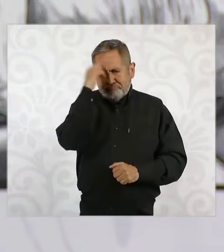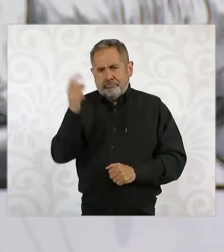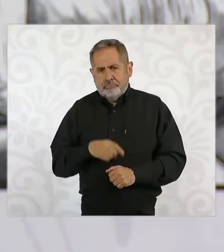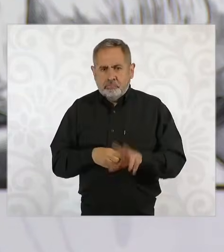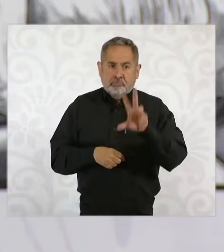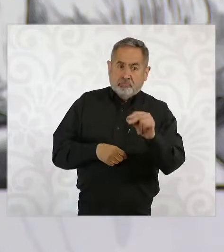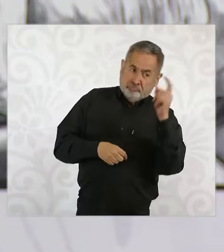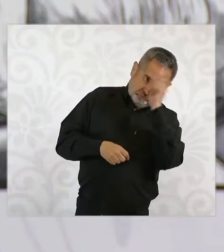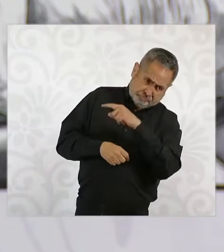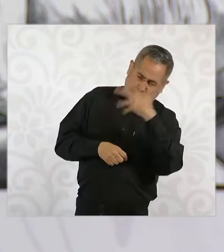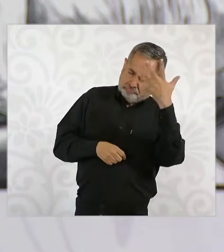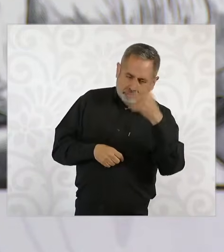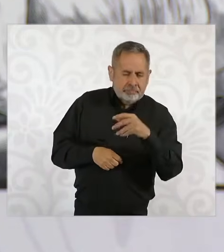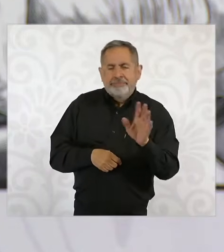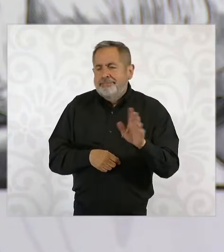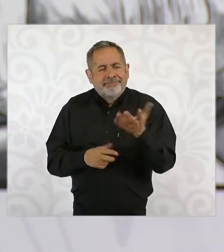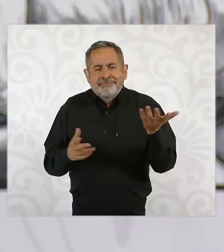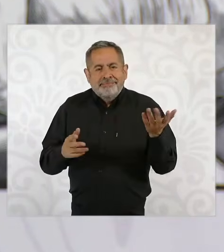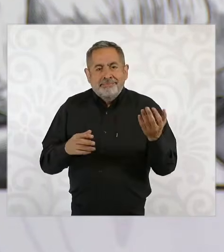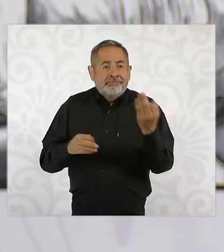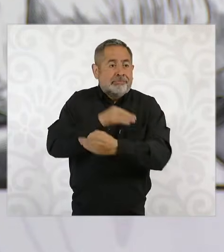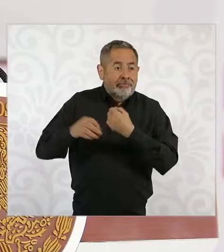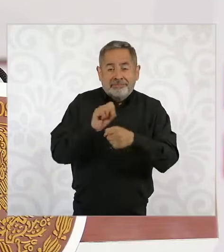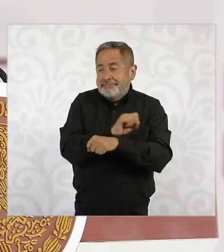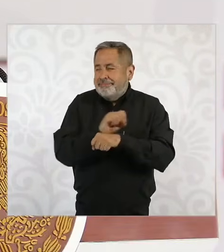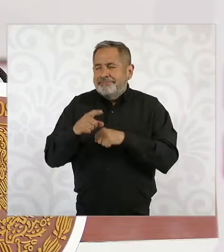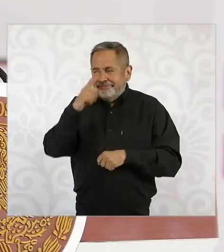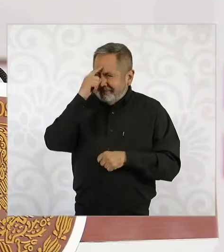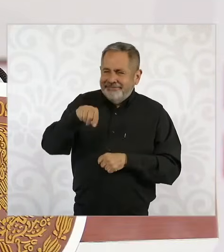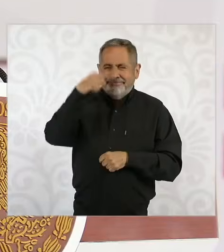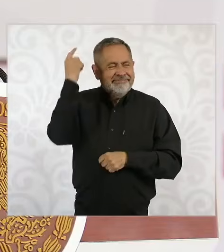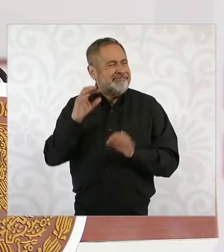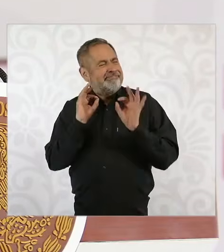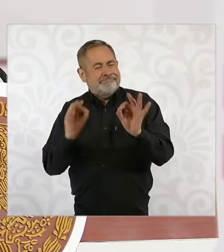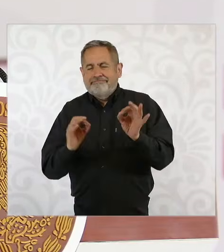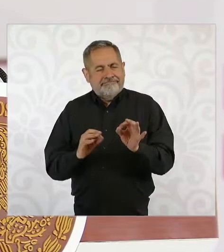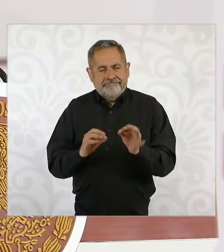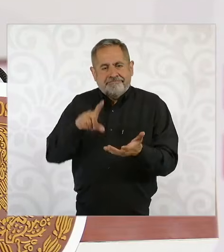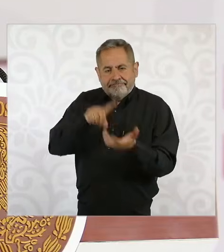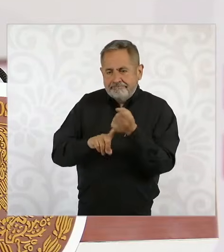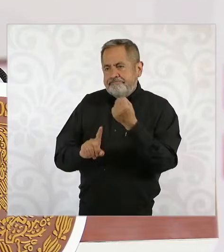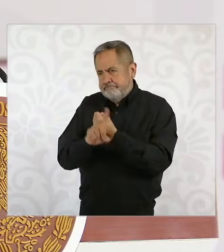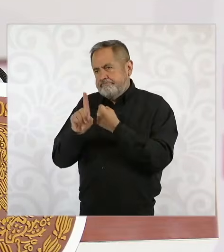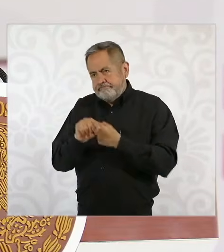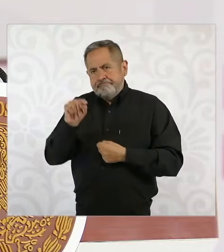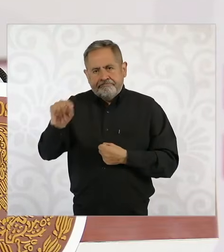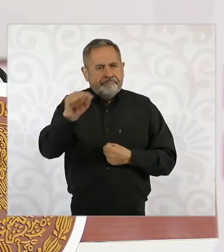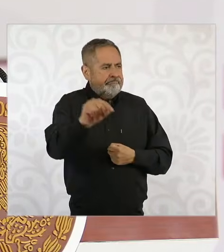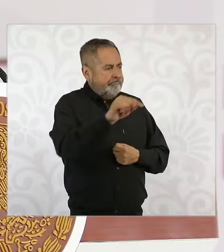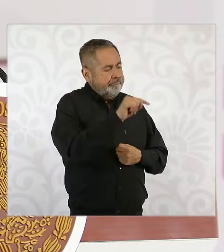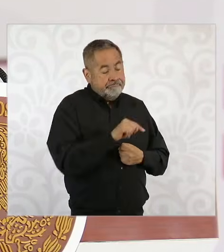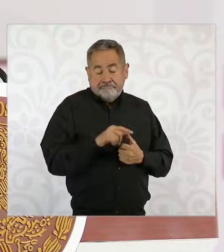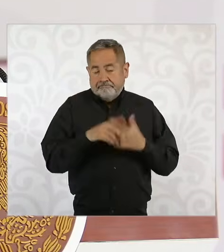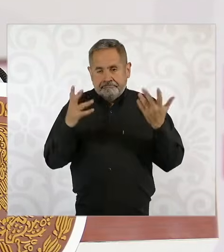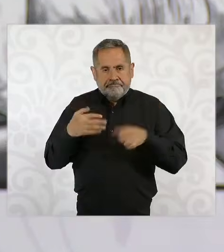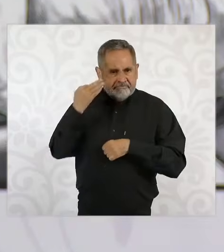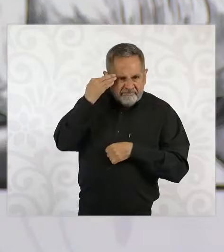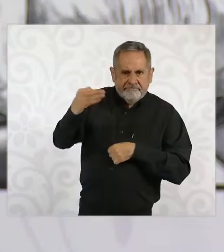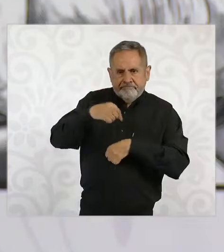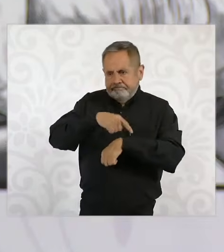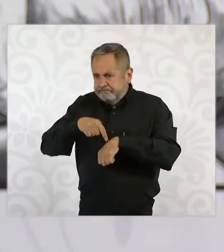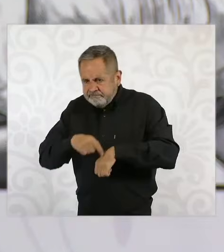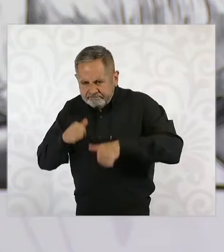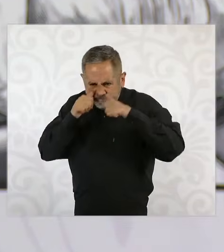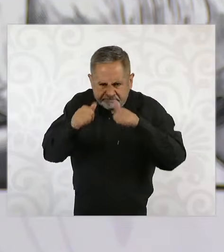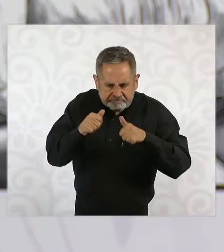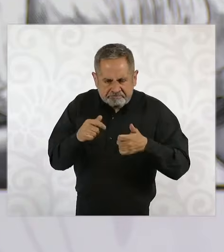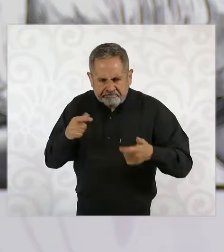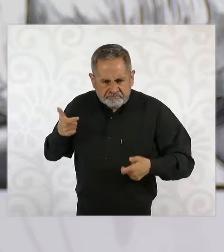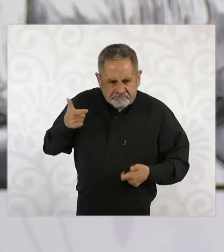¿Cómo va a decir que todo es sencillo cuando hay problemas que ameritan eh tiempo recurso,